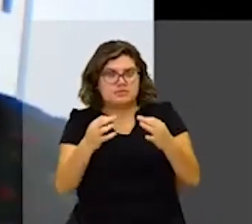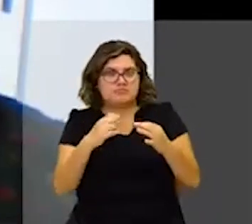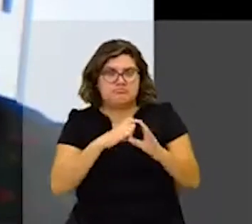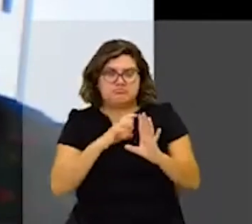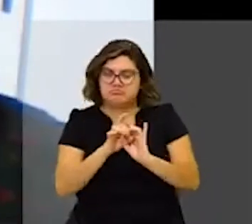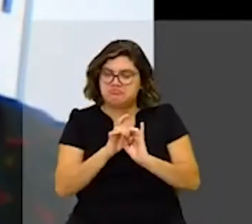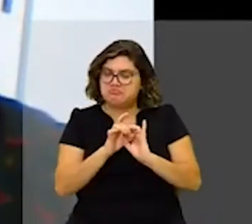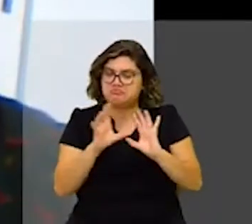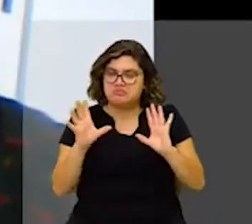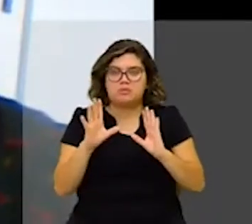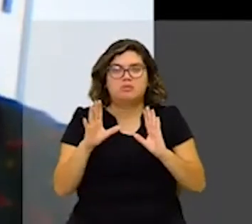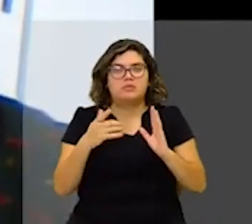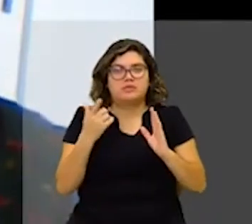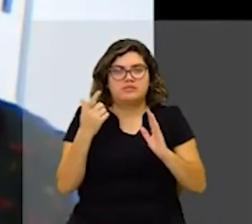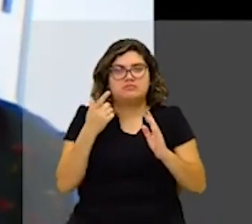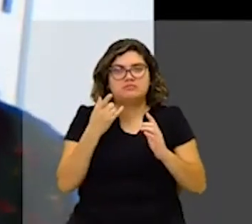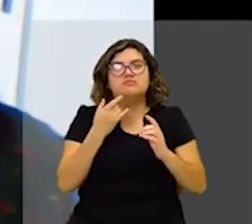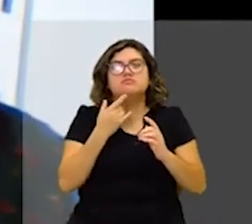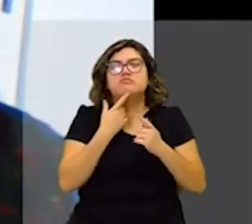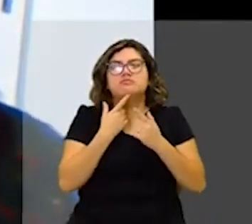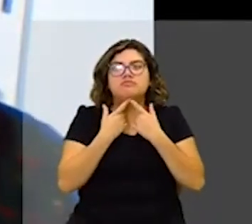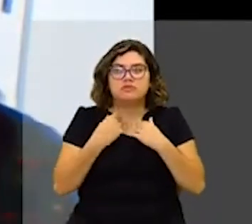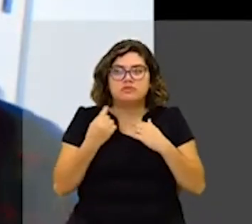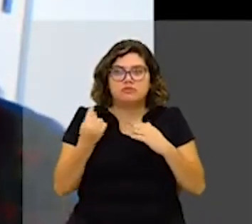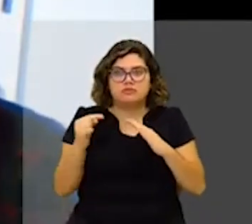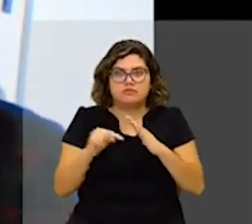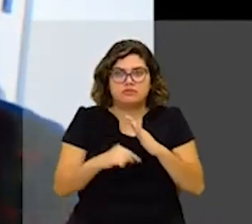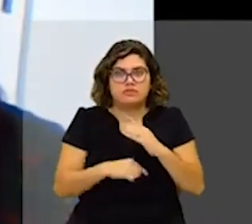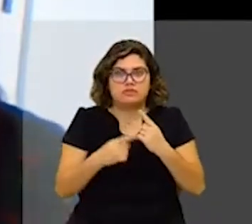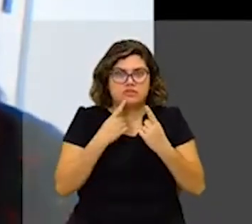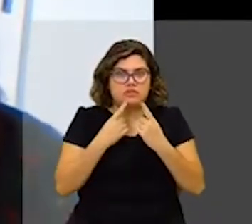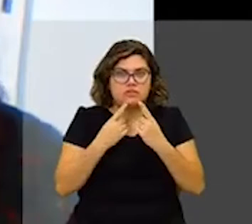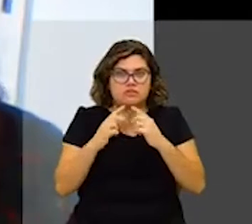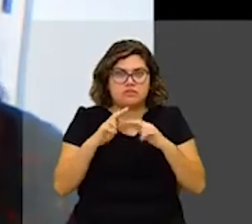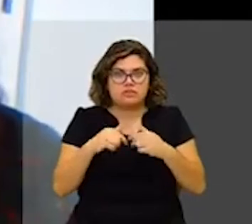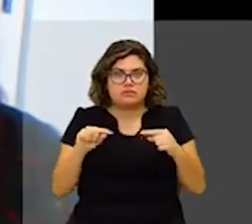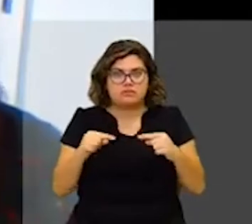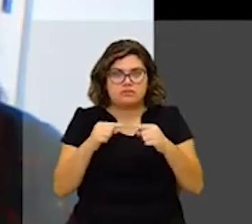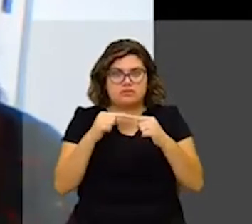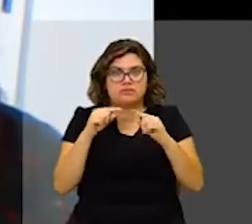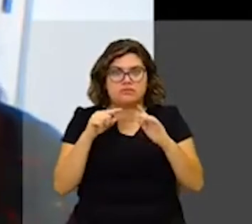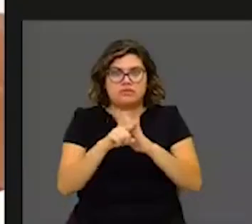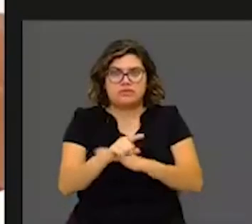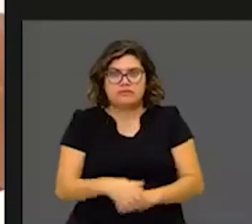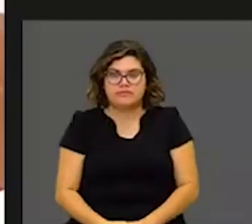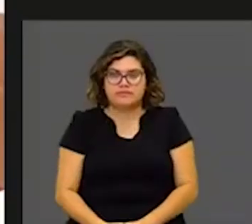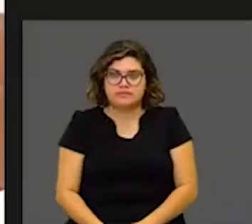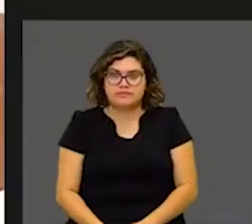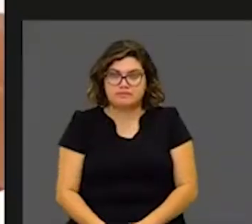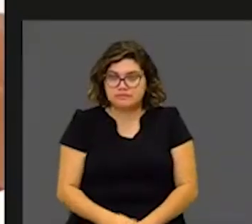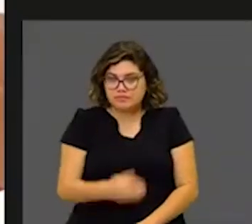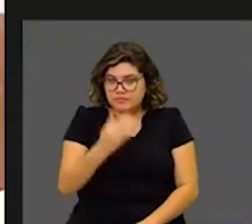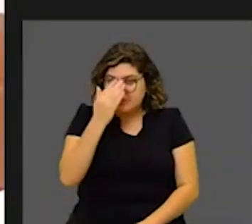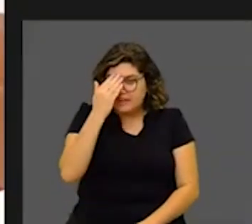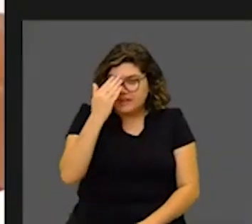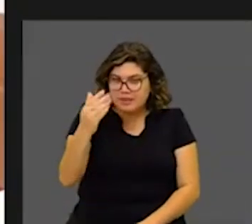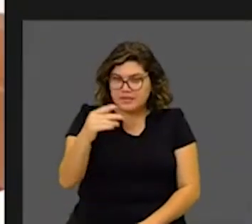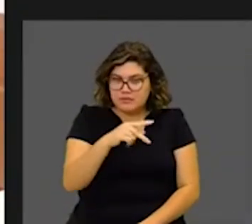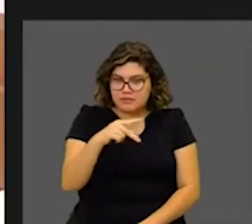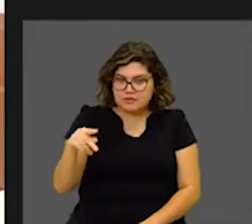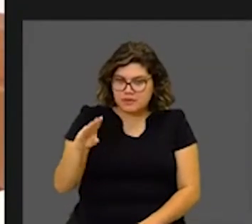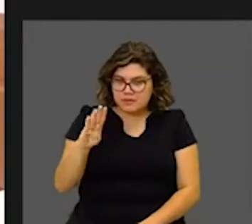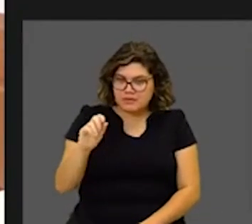para perfurar o dia a cebola Muito obrigado bom obrigada professora Bárbara que acha que já toca